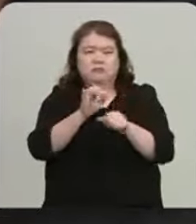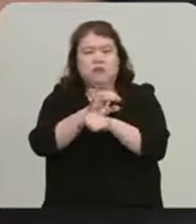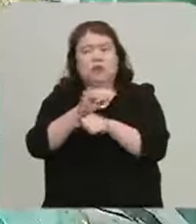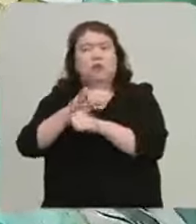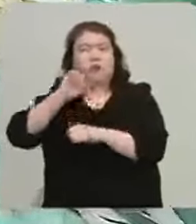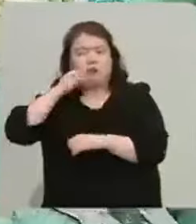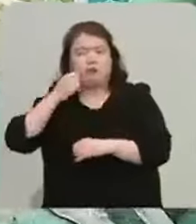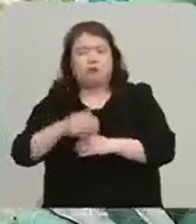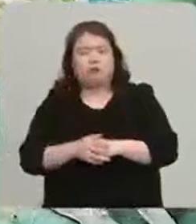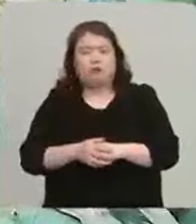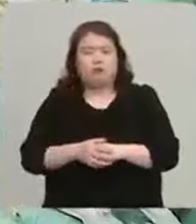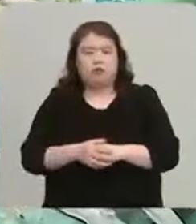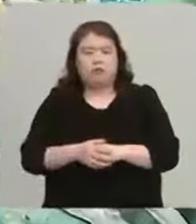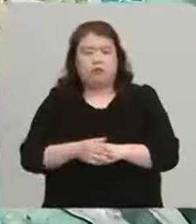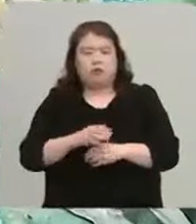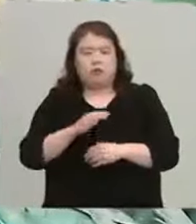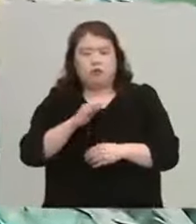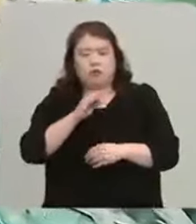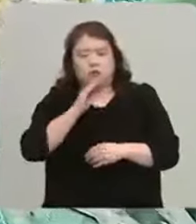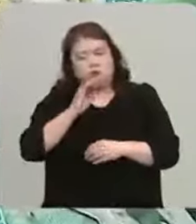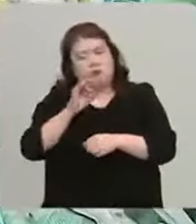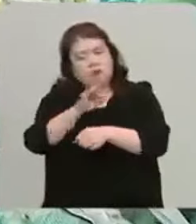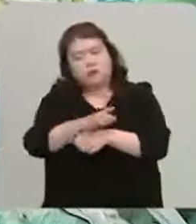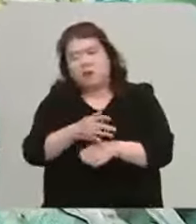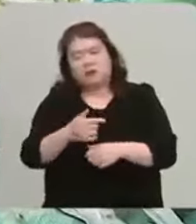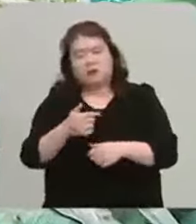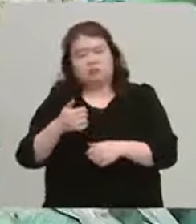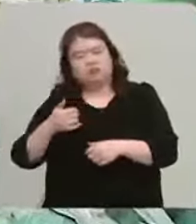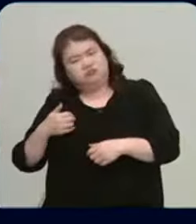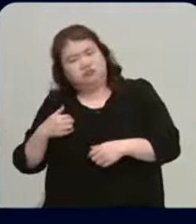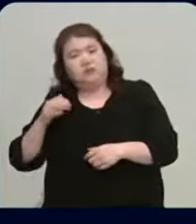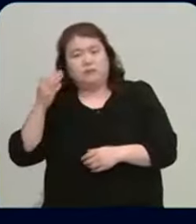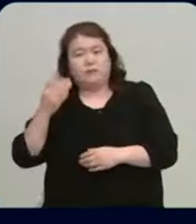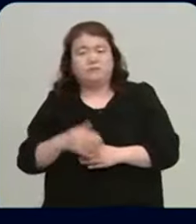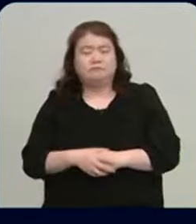이순임/익산시 어양동 : 우리로서 는 감히 손대기가 조금 부담스러워 요.